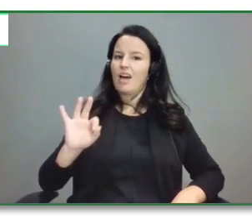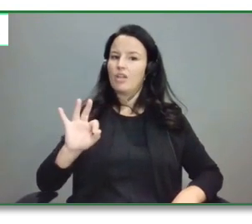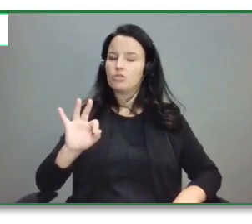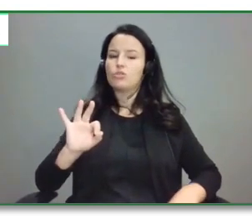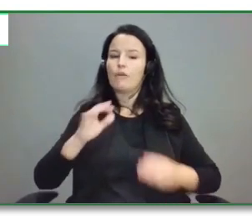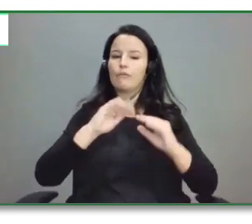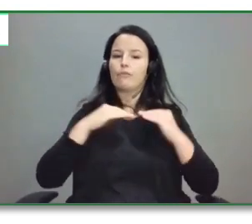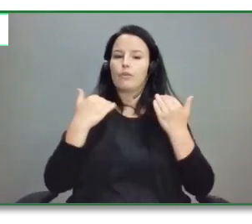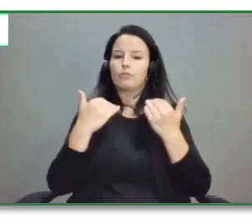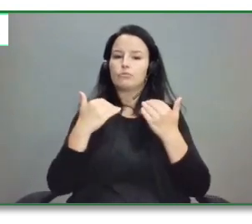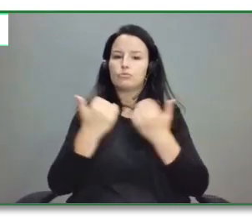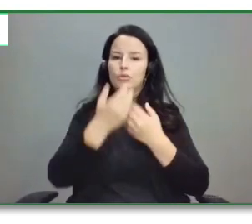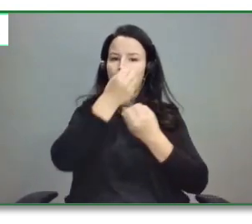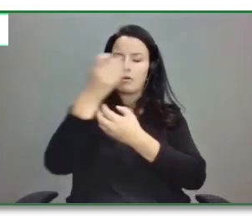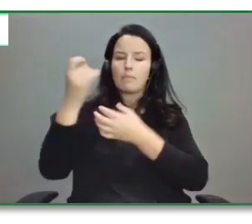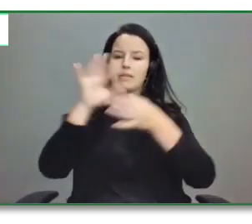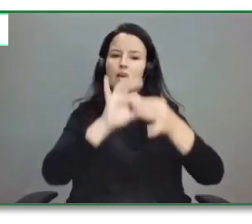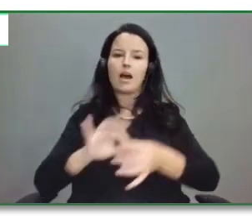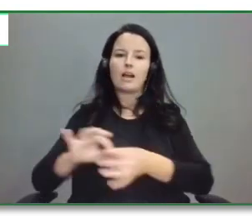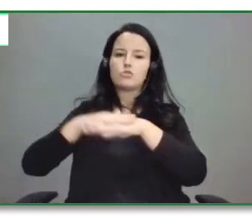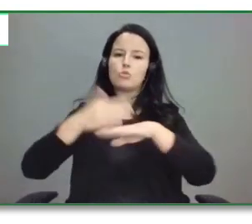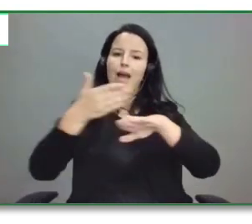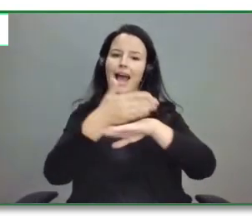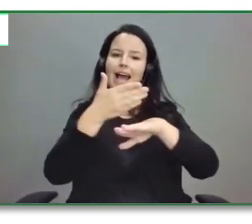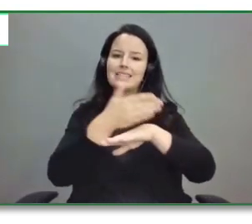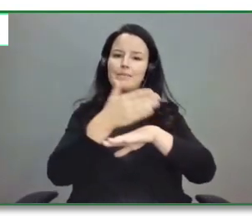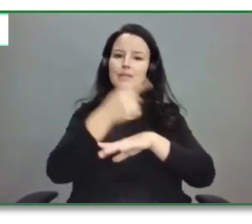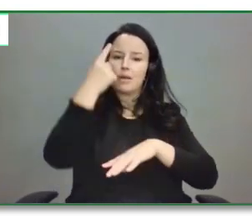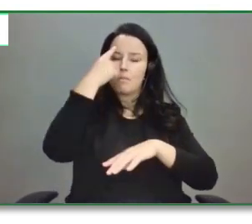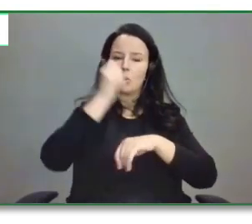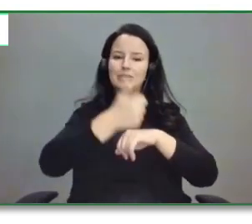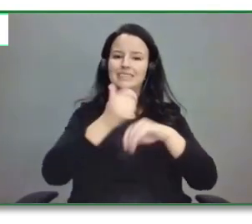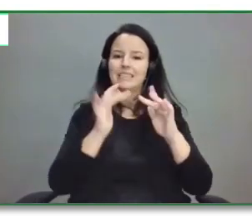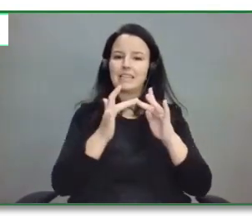des variables composant l'indice